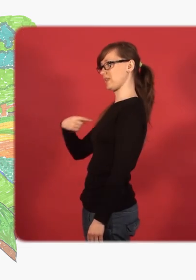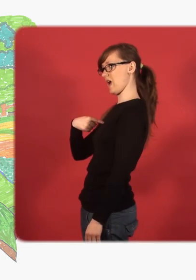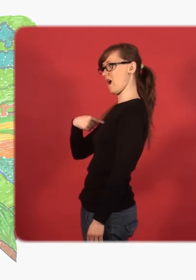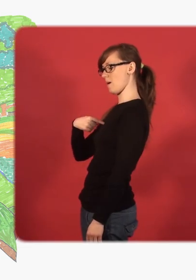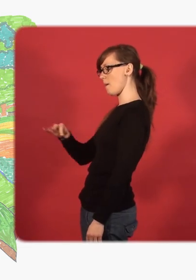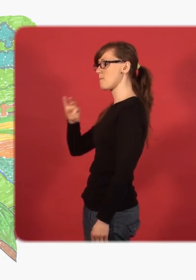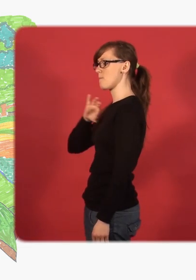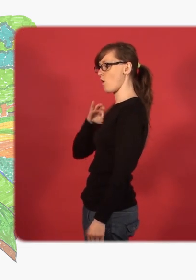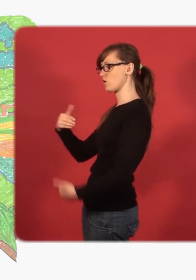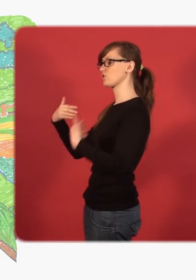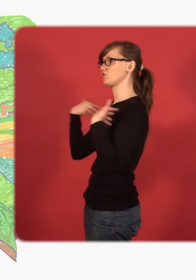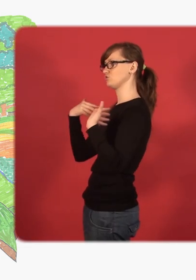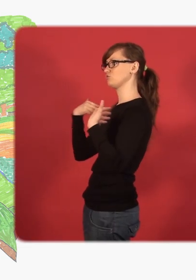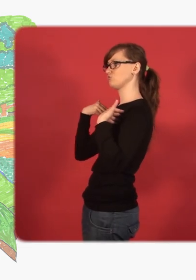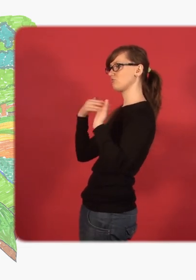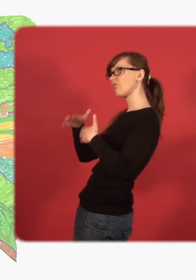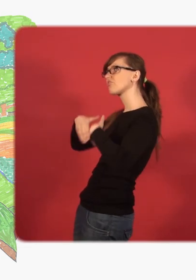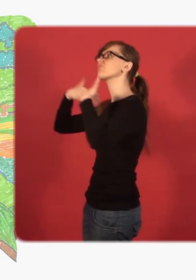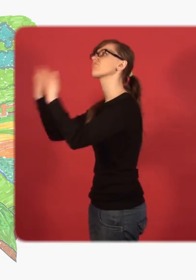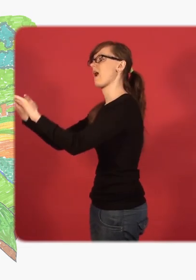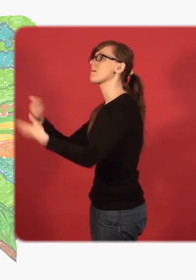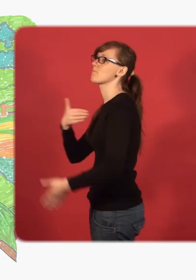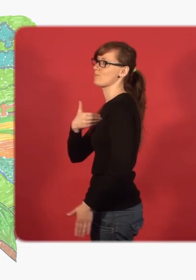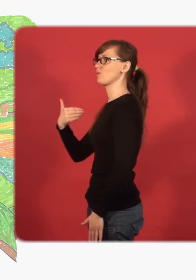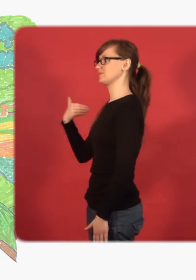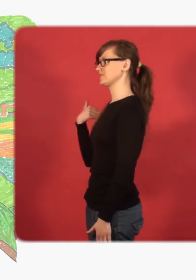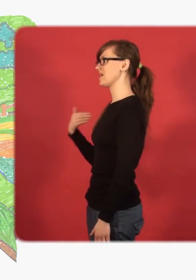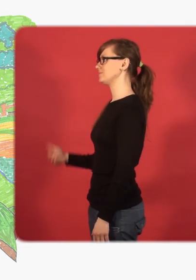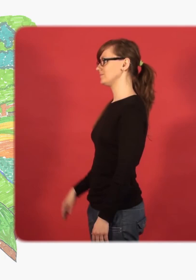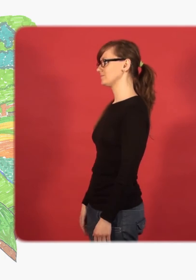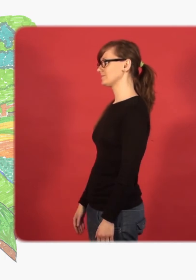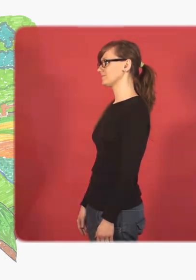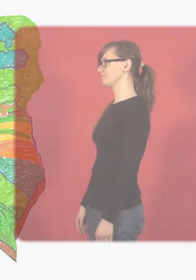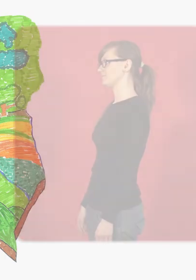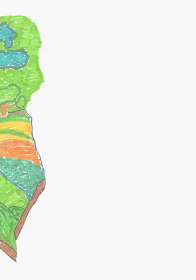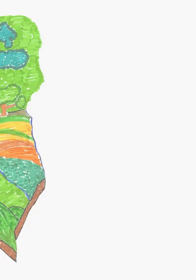Oddać życie.